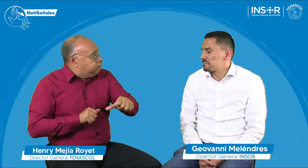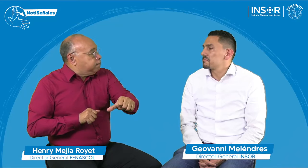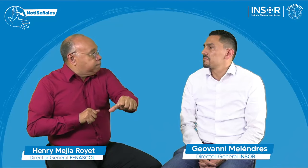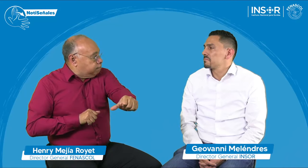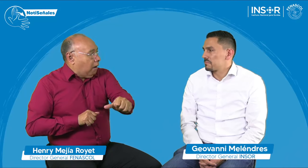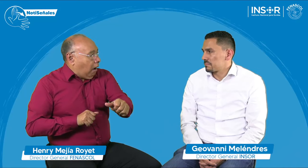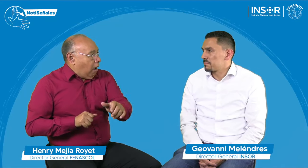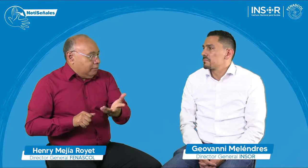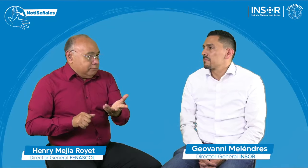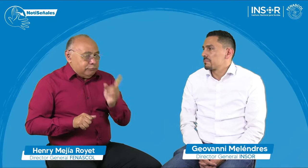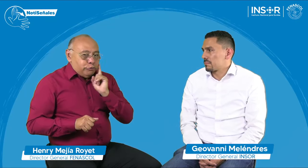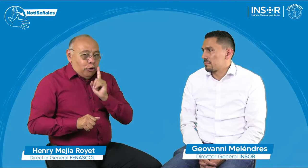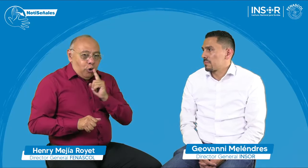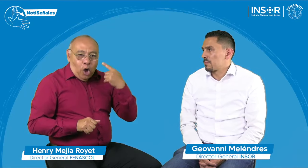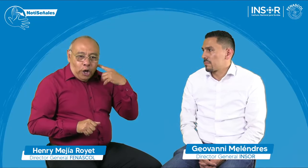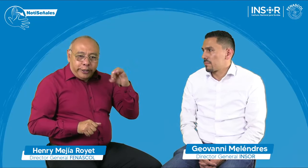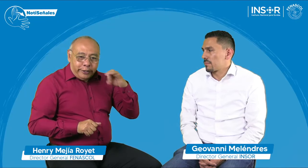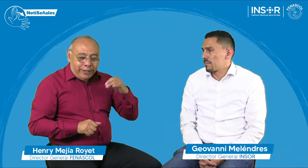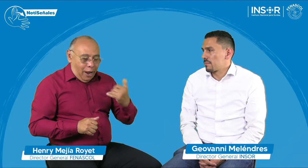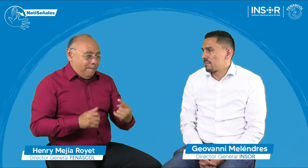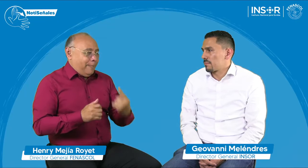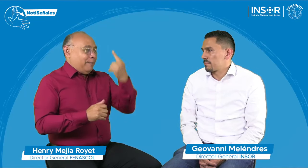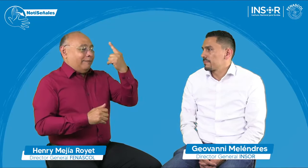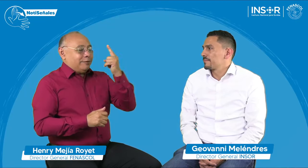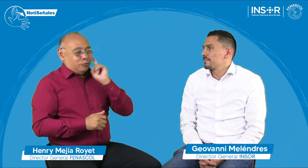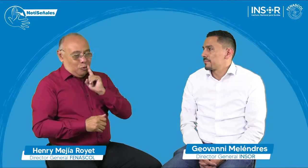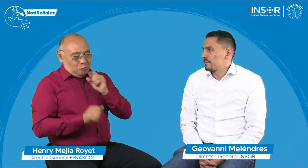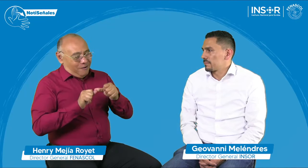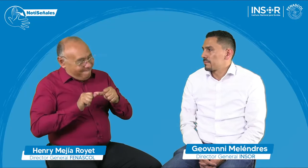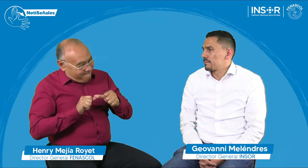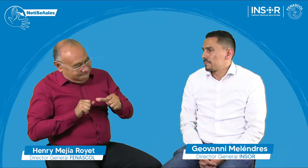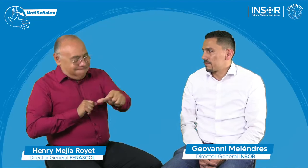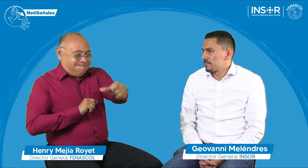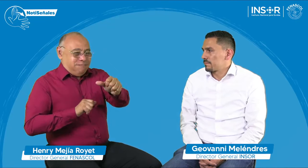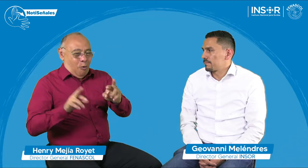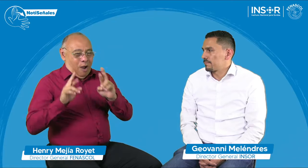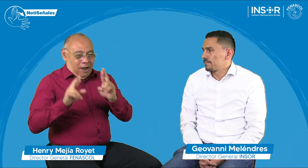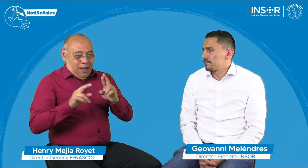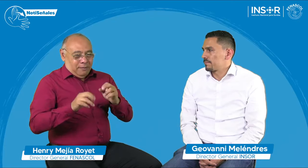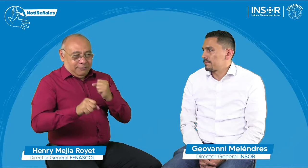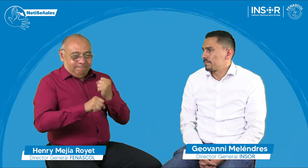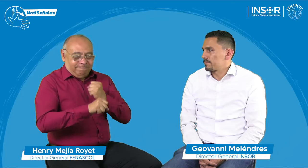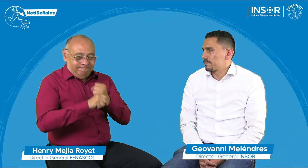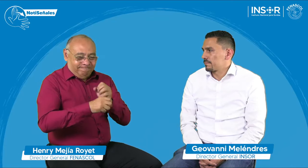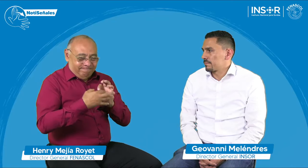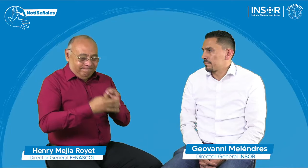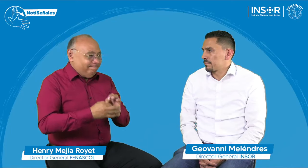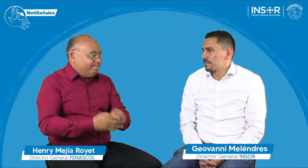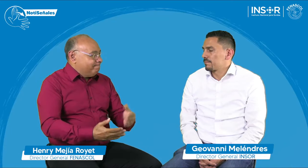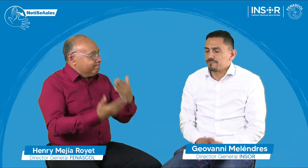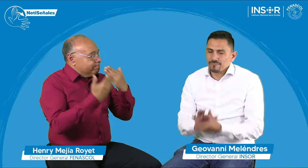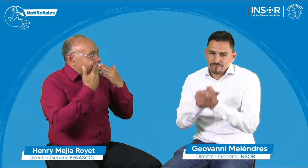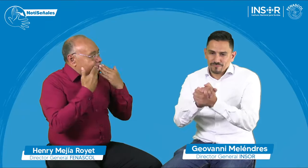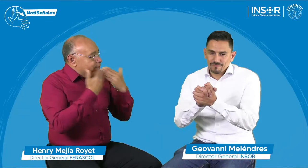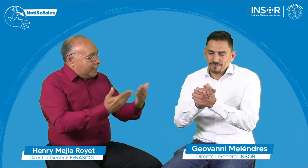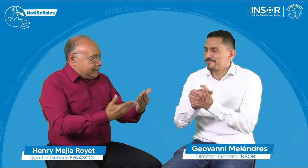INCI el Instituto Nacional para Ciegos su director subdirectores han sido personas